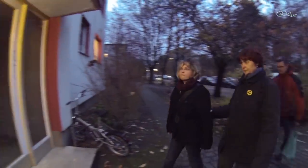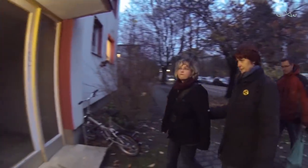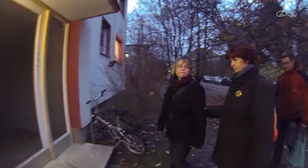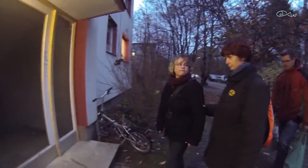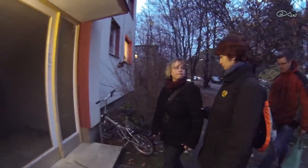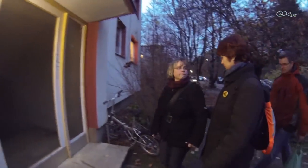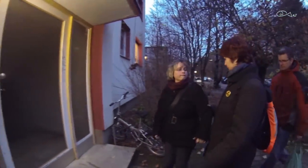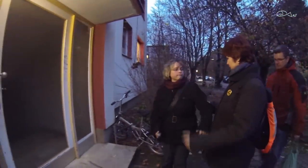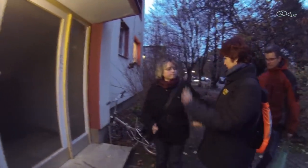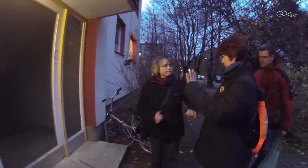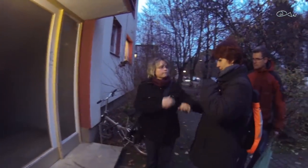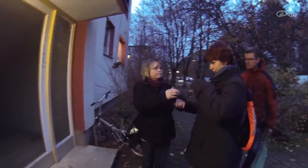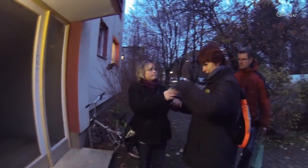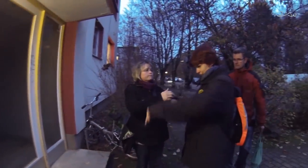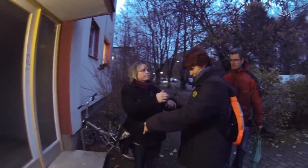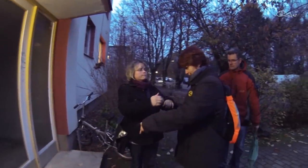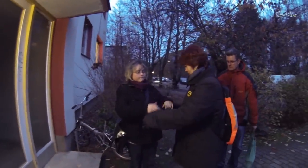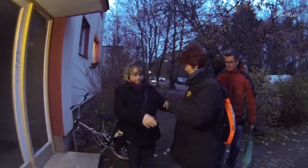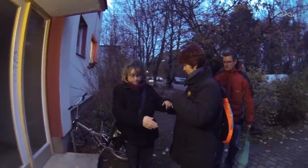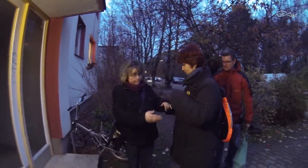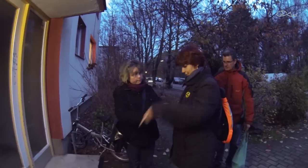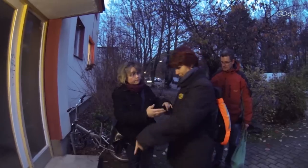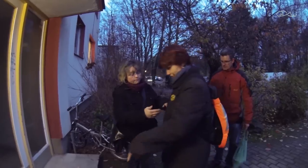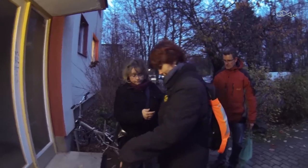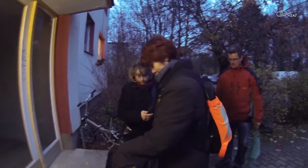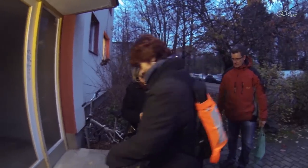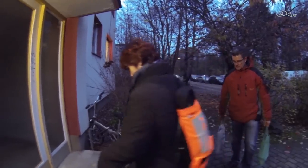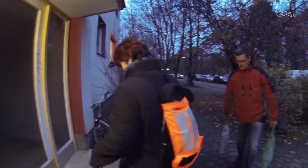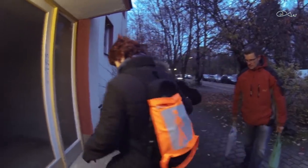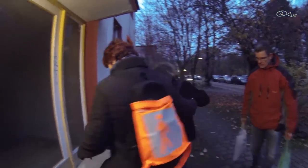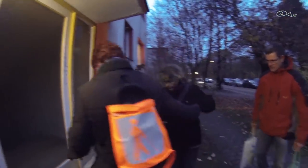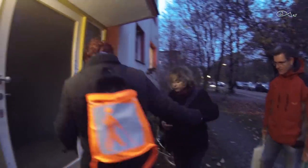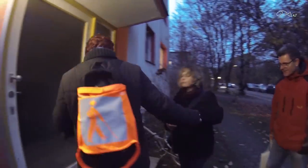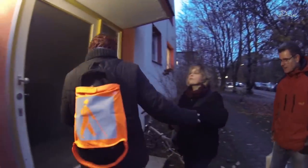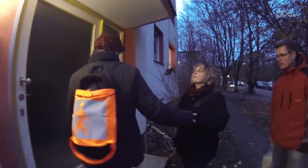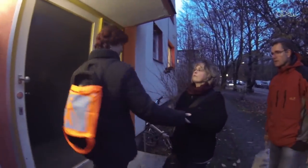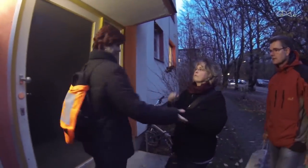Kommt da die Stufe, ich gehe hier hoch, dann sehe ich dich heller im Licht.